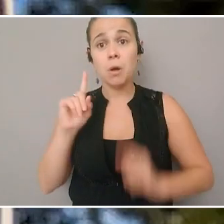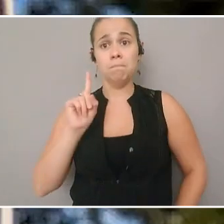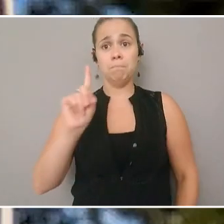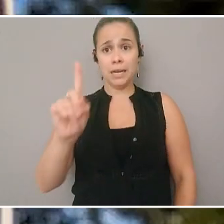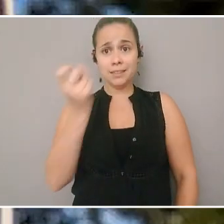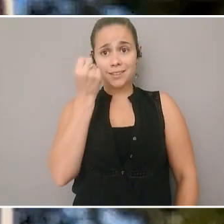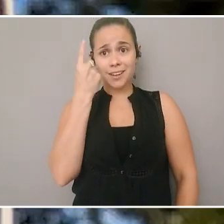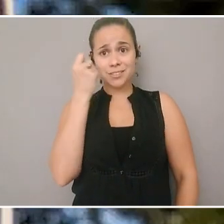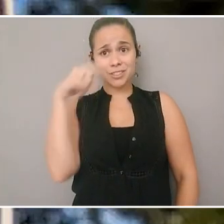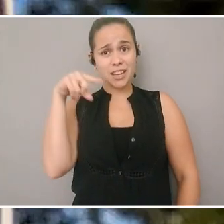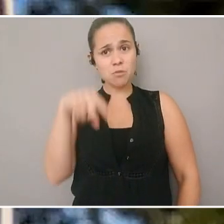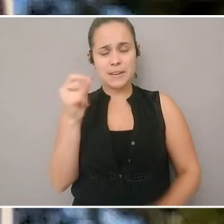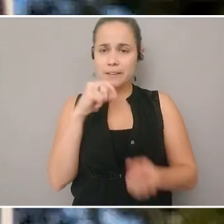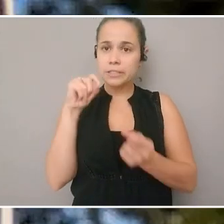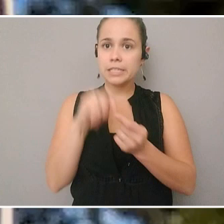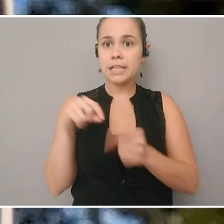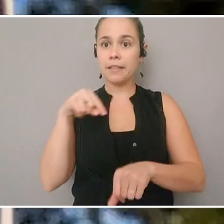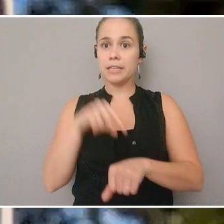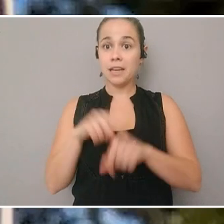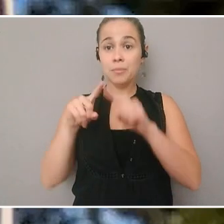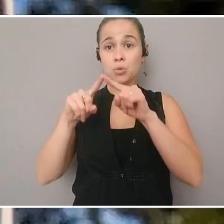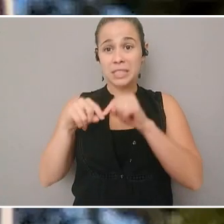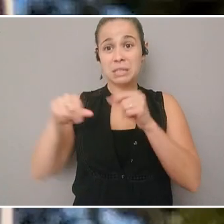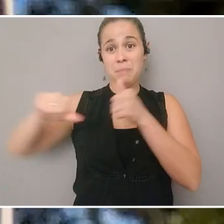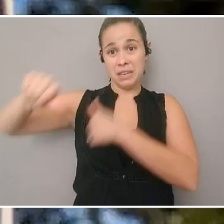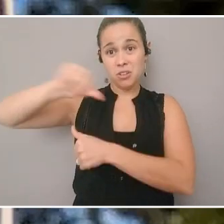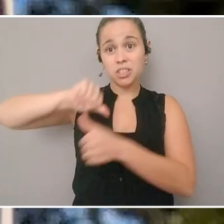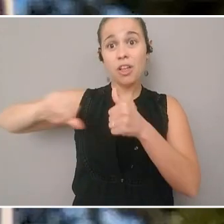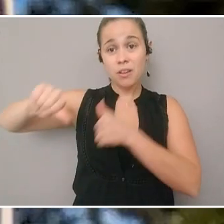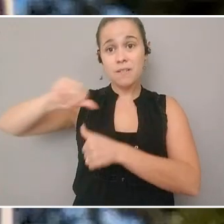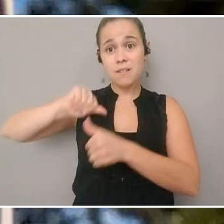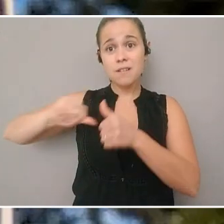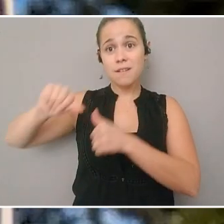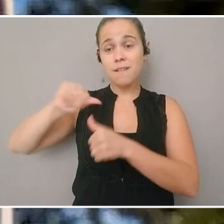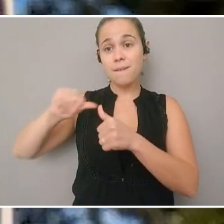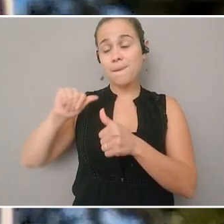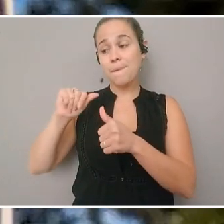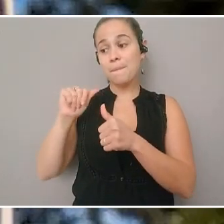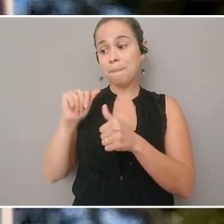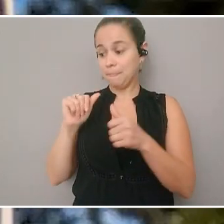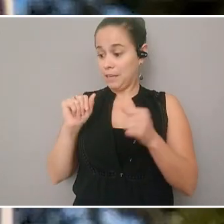cuando necesitamos confiar el uno con el otro para